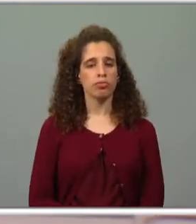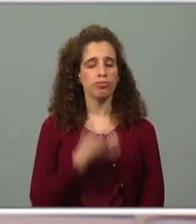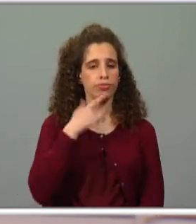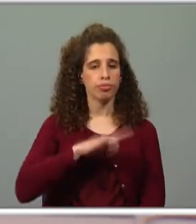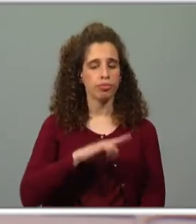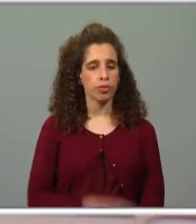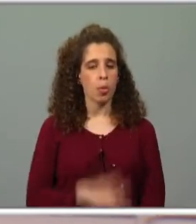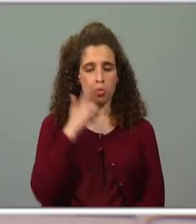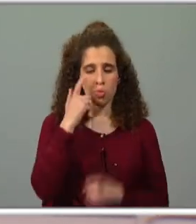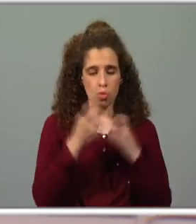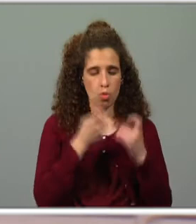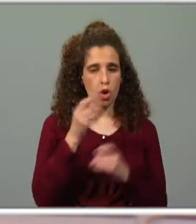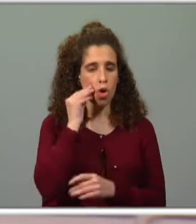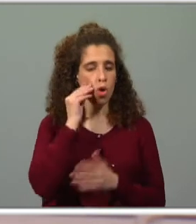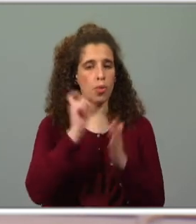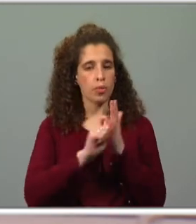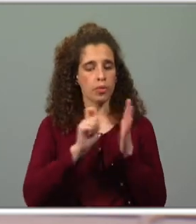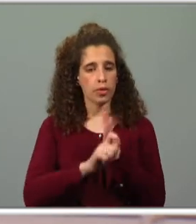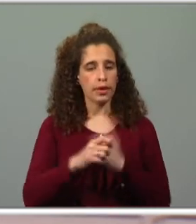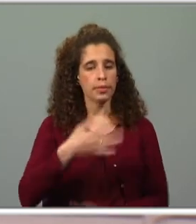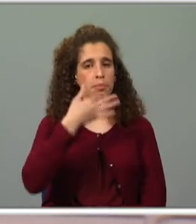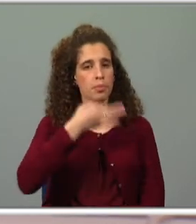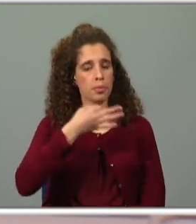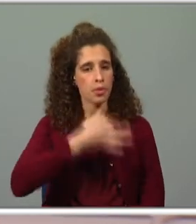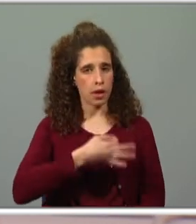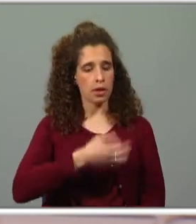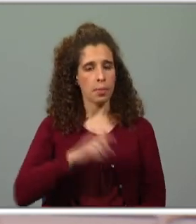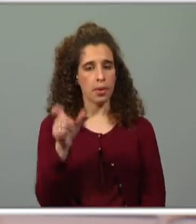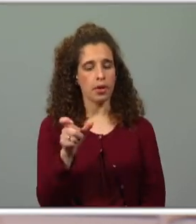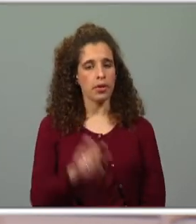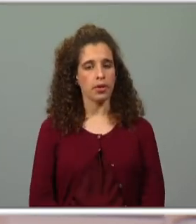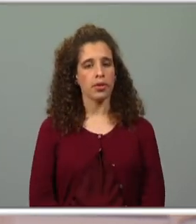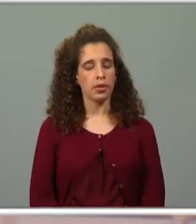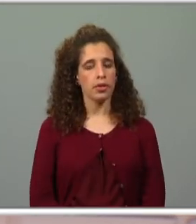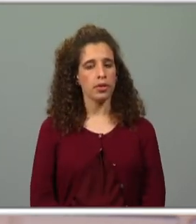vamos procurar como se escreve corretamente a palavra e voltávamos Anos 我們來看看怎麼寫正確的詞，我們回去了